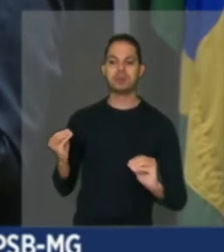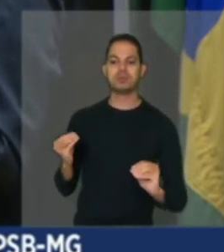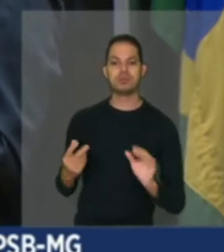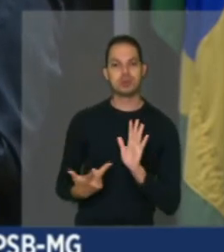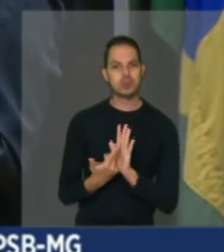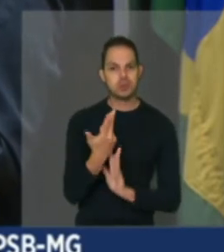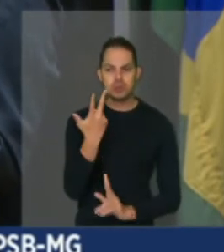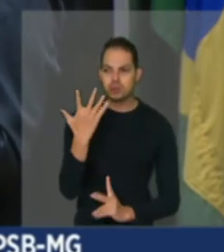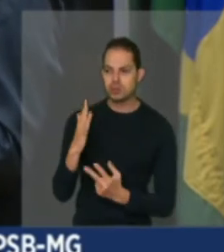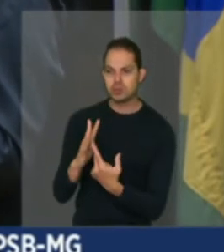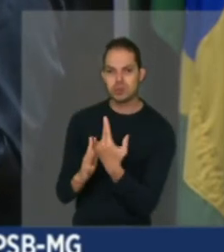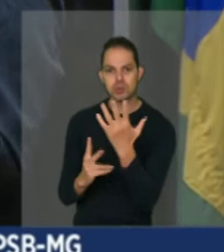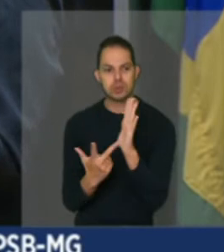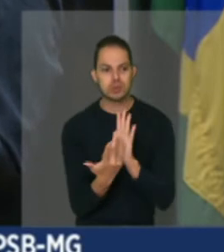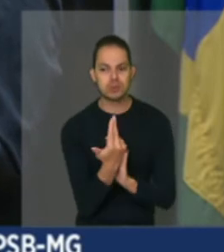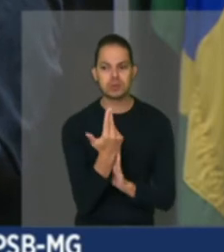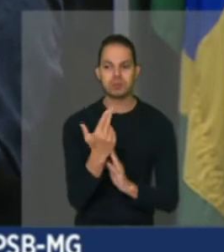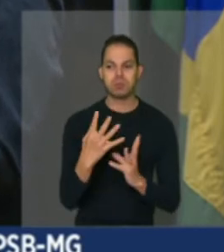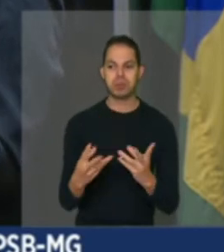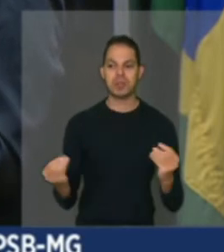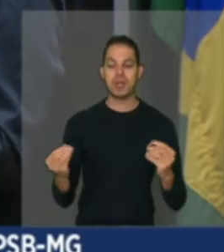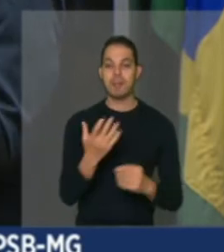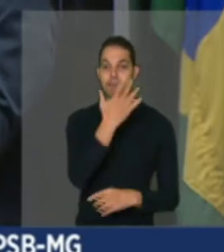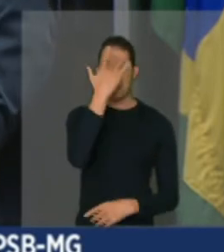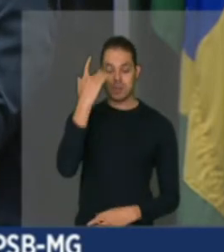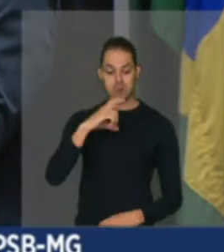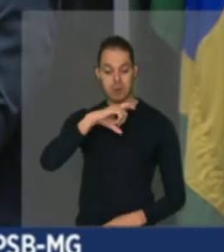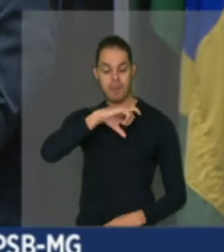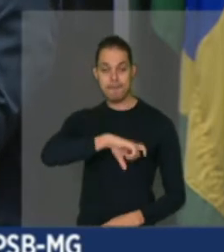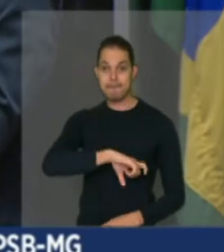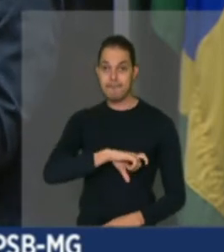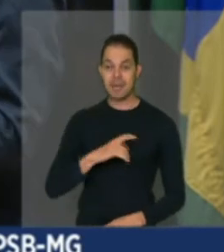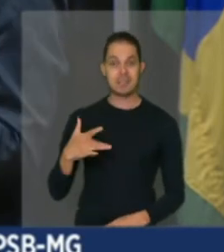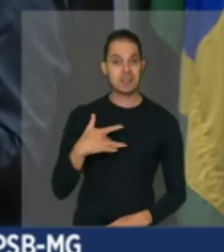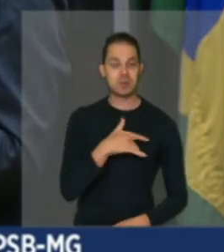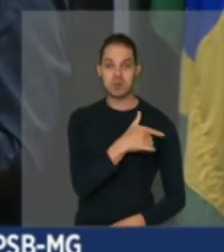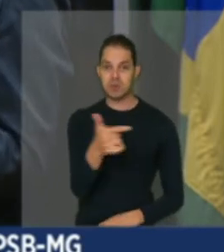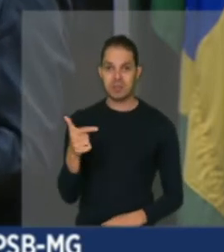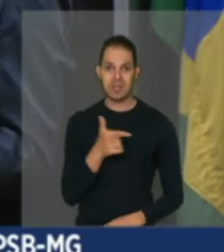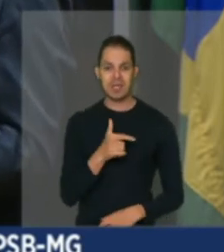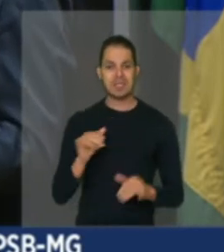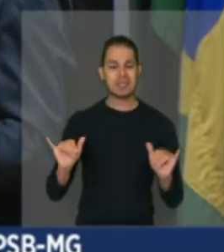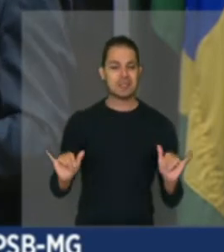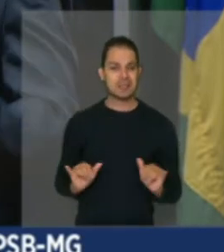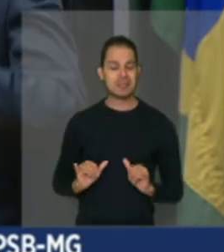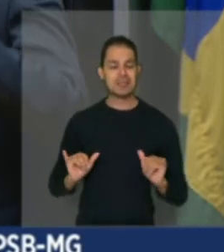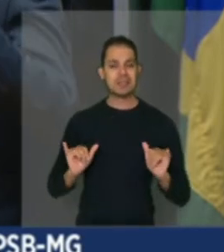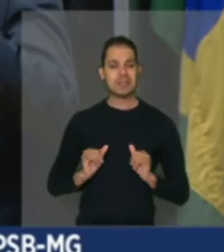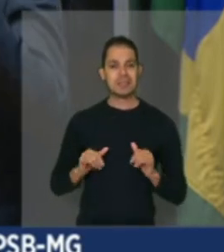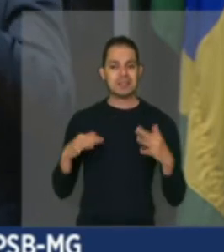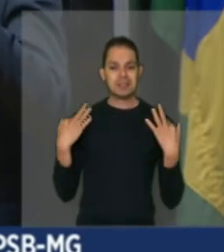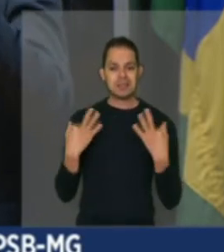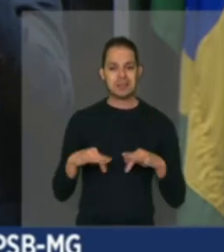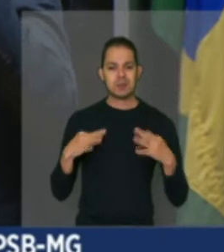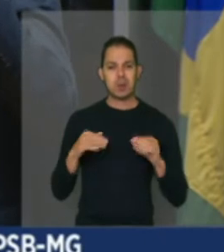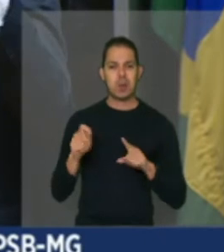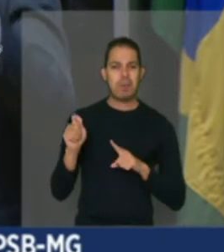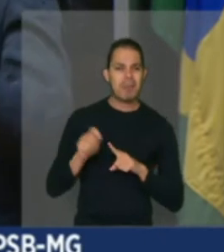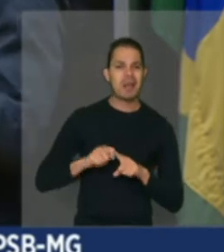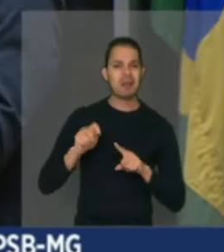PESSOA QUE NÃO TEM PLANO DE SAÚDE, A DOR DEMORA MUITO UM MÊ S, DOIS MESES, TRÊS MESES PARA MARCAR UMA CONSULTA COM O ESPECIALISTA, 3, 4 MESES